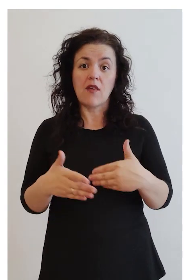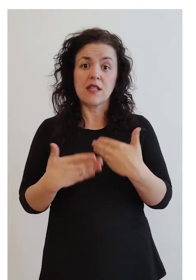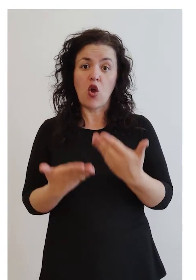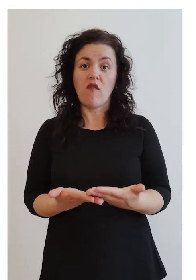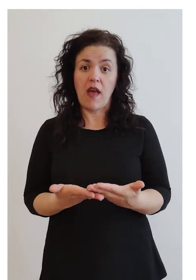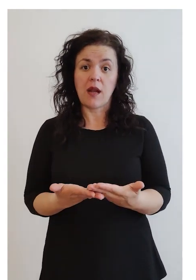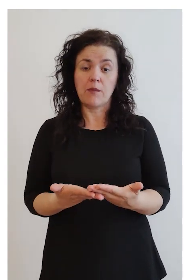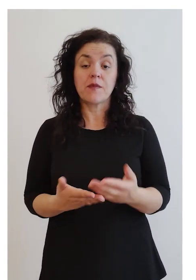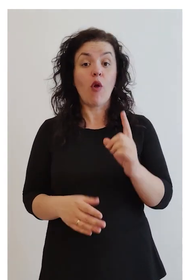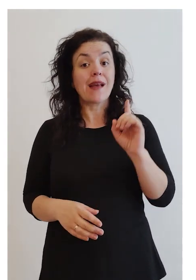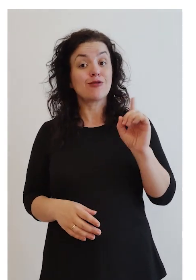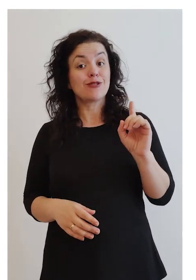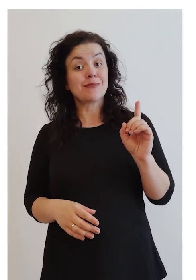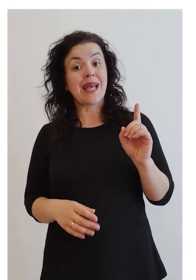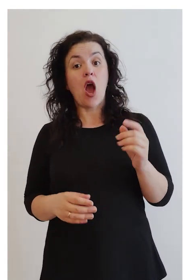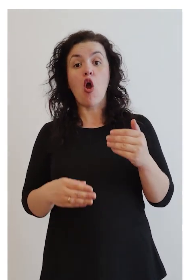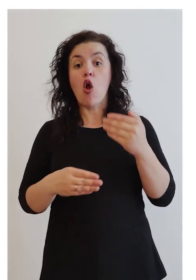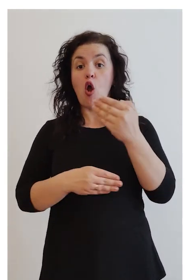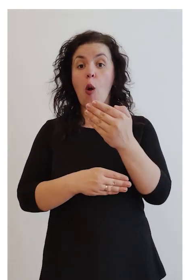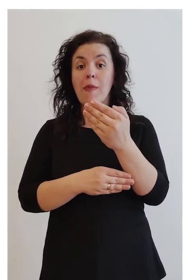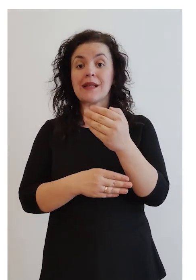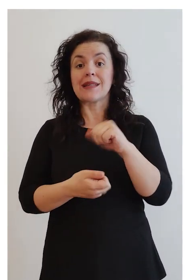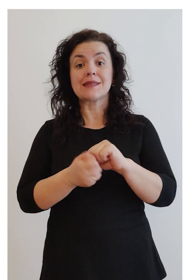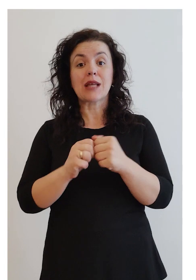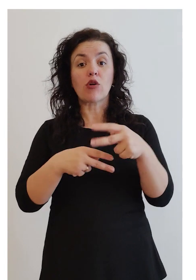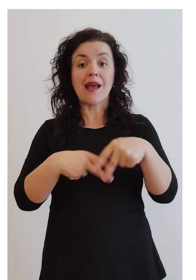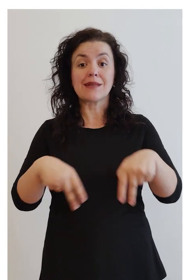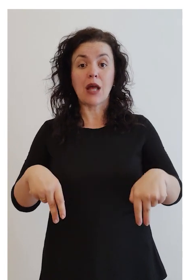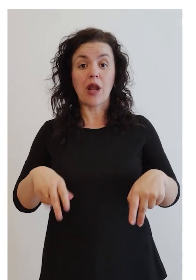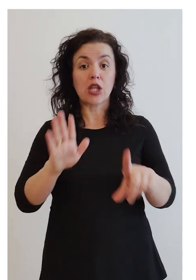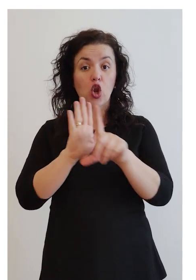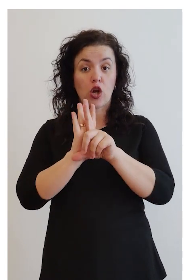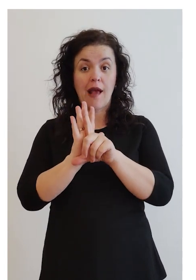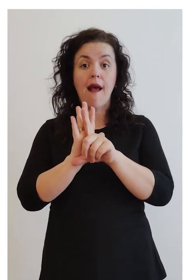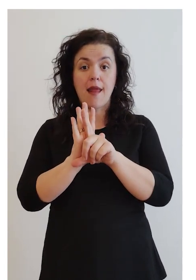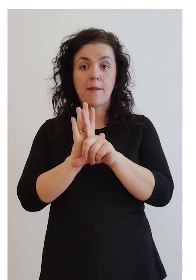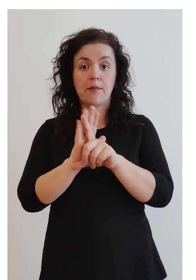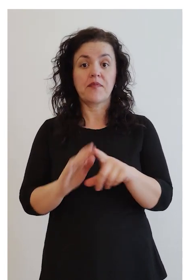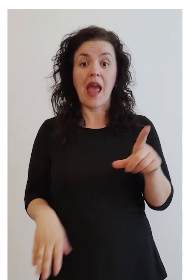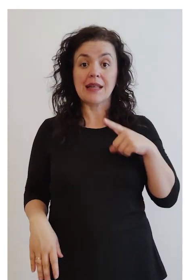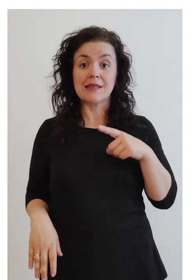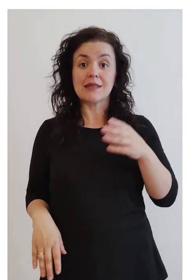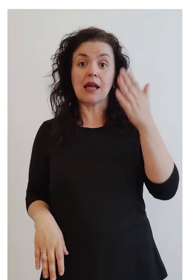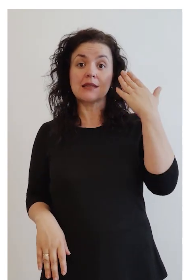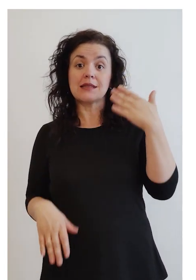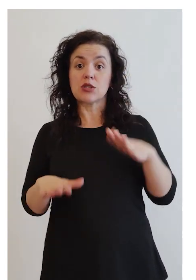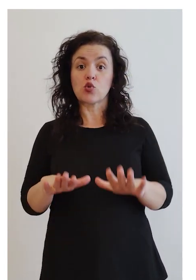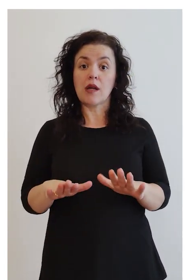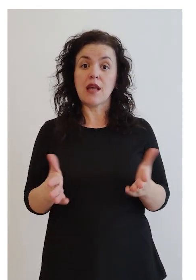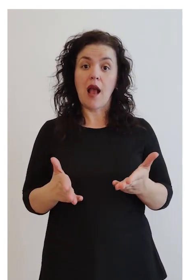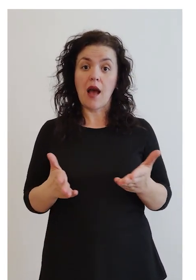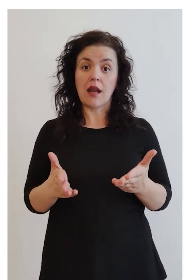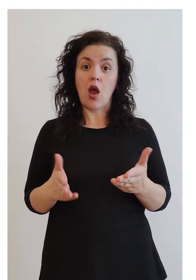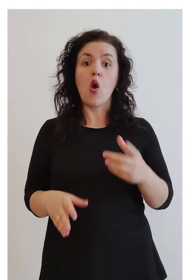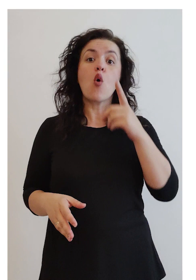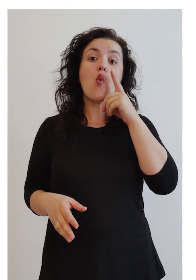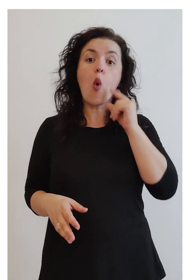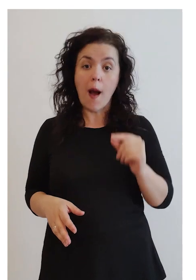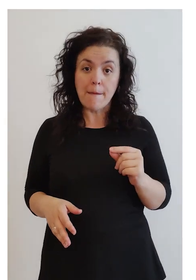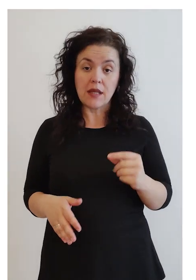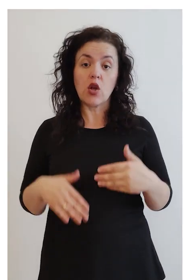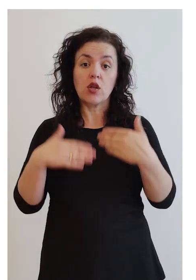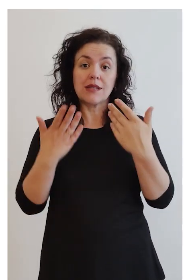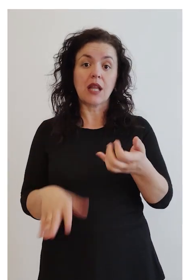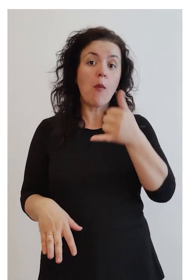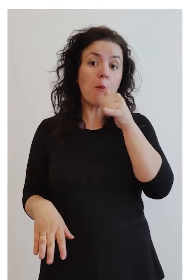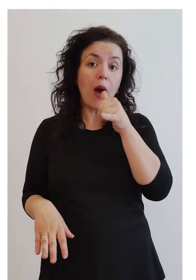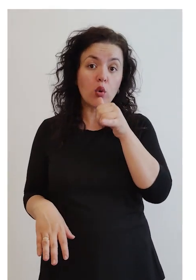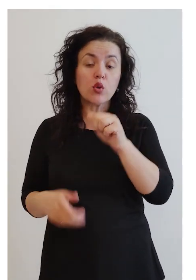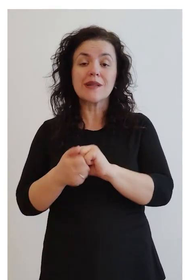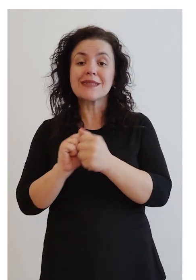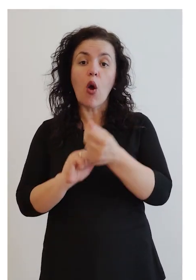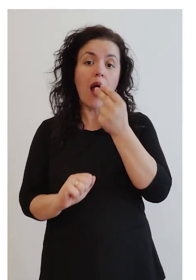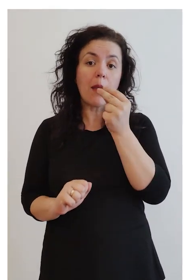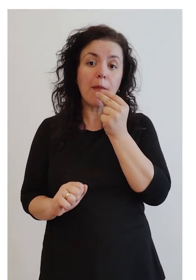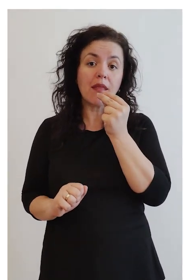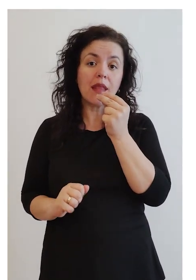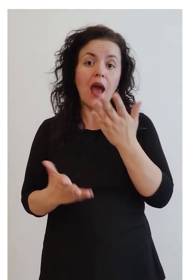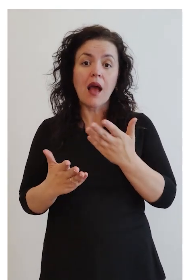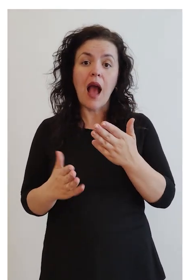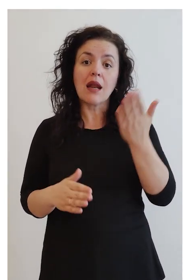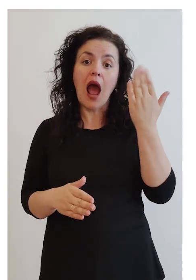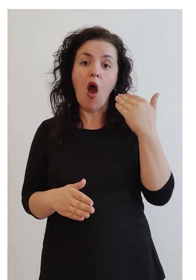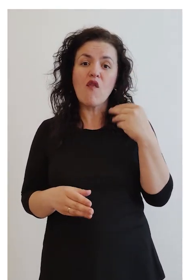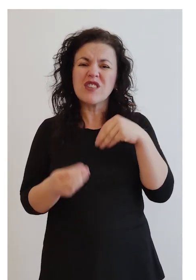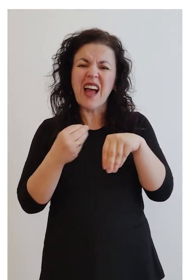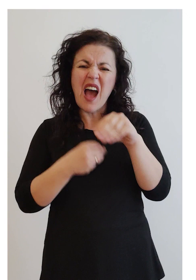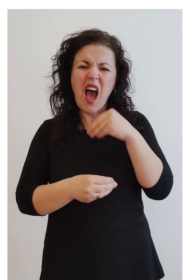Au existat situații în care oamenilor li s-au dat băuturi sau alimente care au fost amestecate cu medicamente destinate să îi incapaciteze.